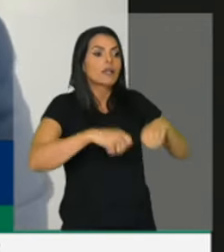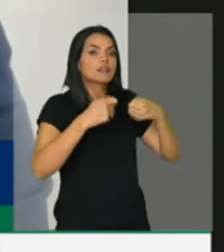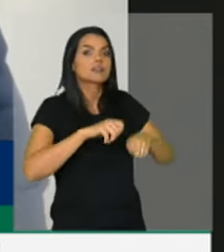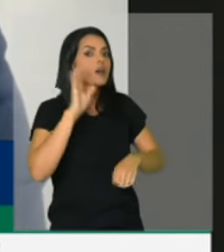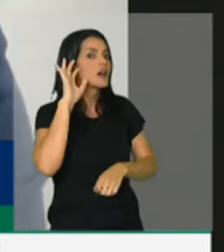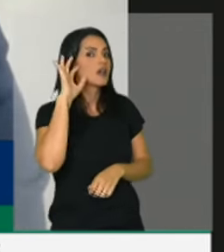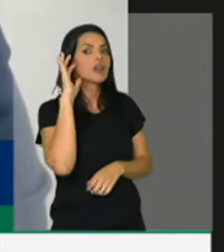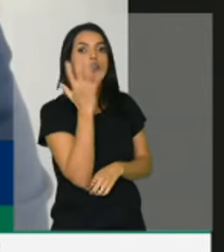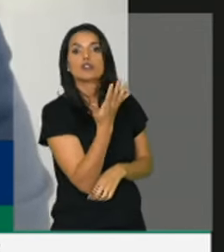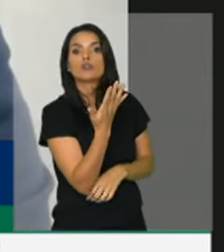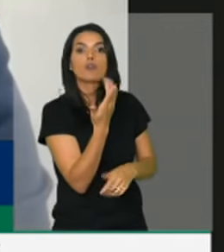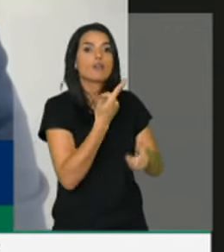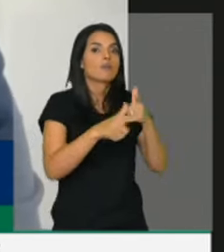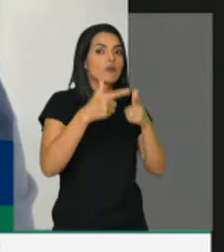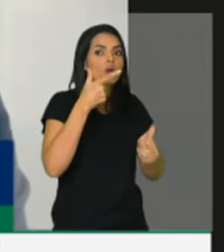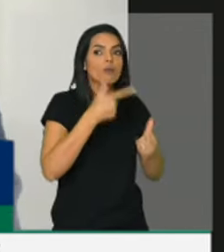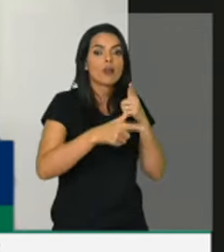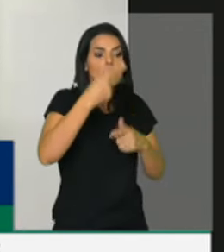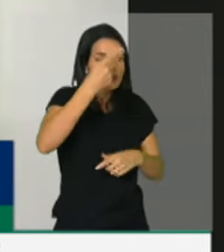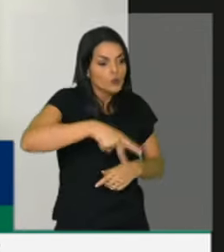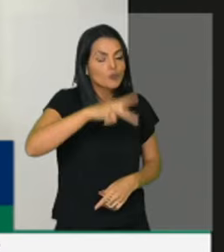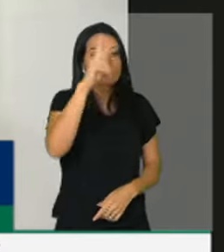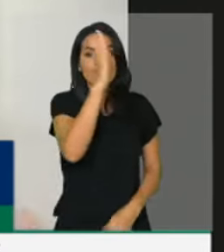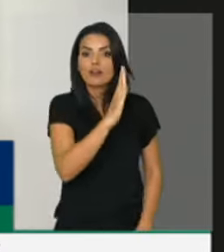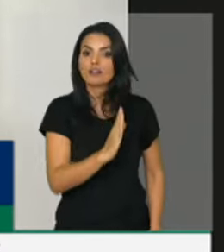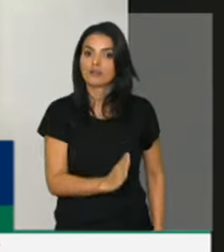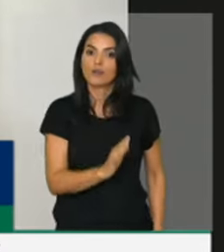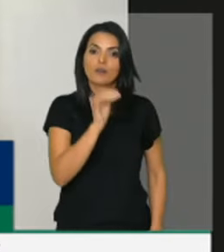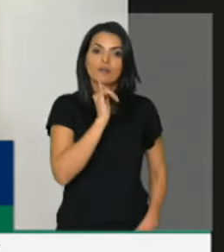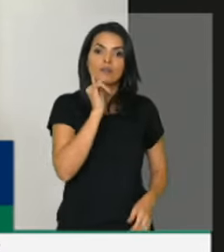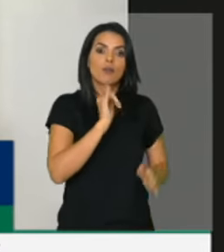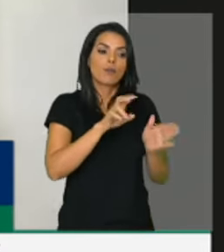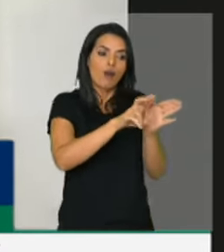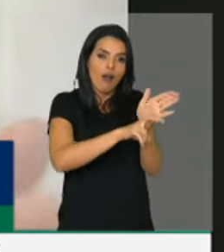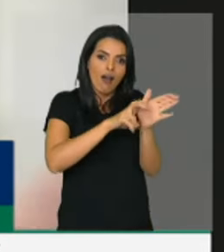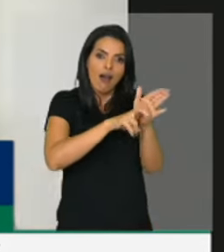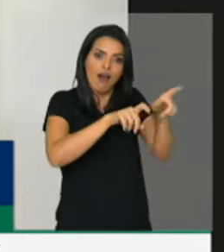COMO A AGRICULTURA, COMO AS REFORMAS QUE NÓS PRECISAMOS ENCAMINHAR AÍ NA CASA. ENTÃO, MEUS PARABÉNS